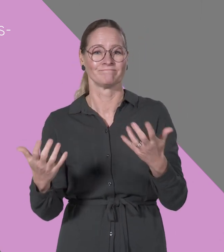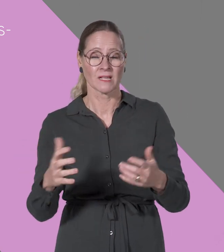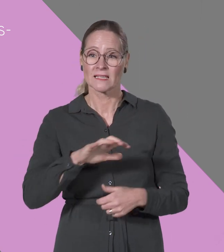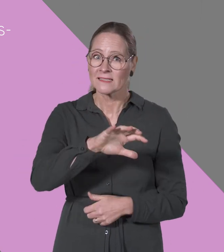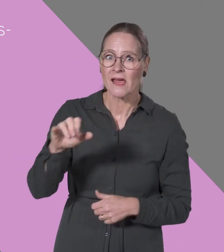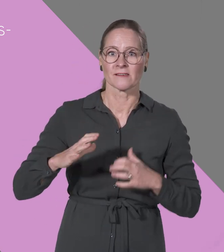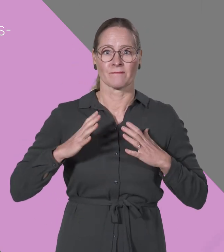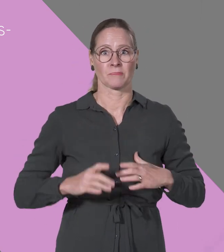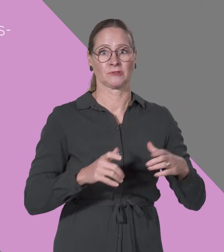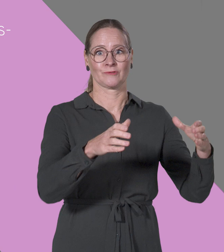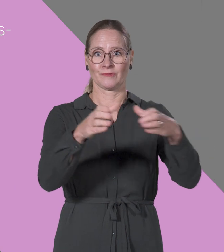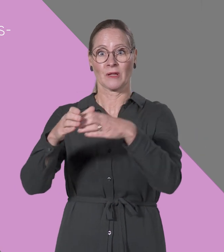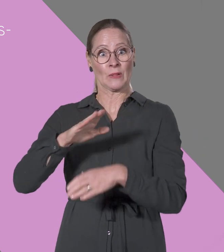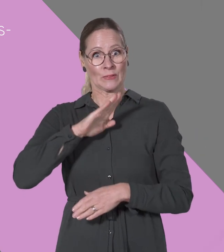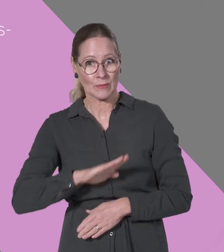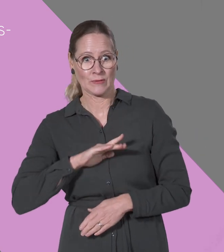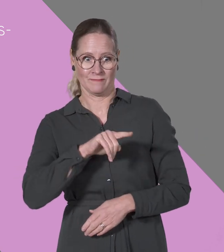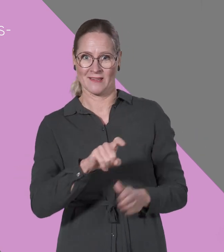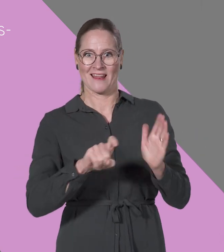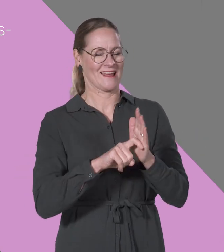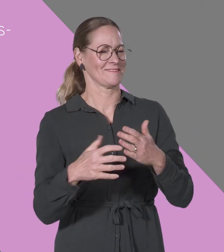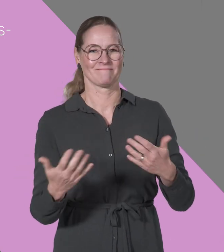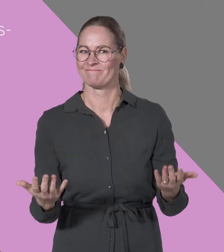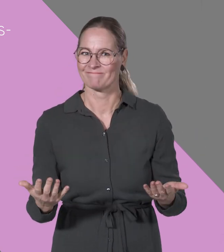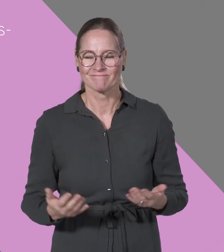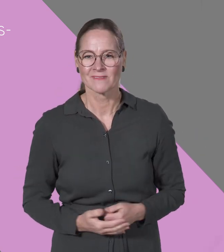eivätkä kaikki vammaisryhmät ole olleet tyytyväisiä siihen.